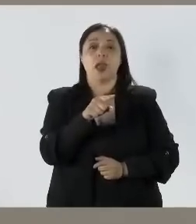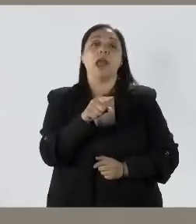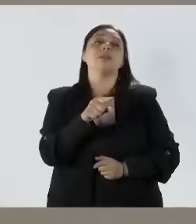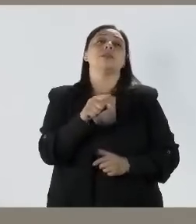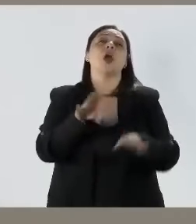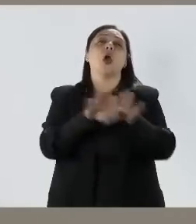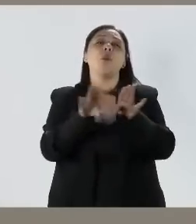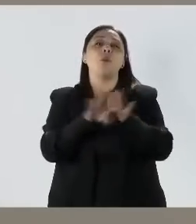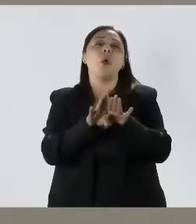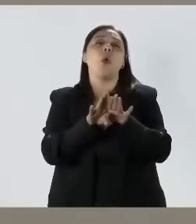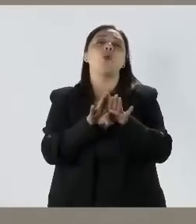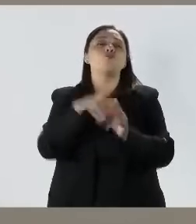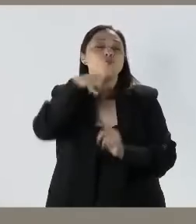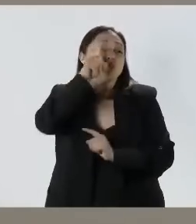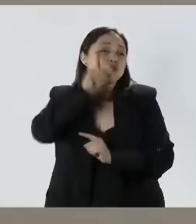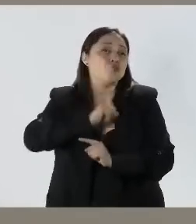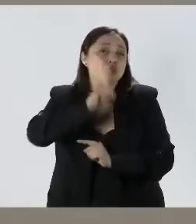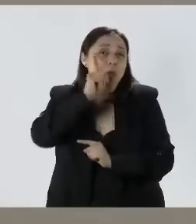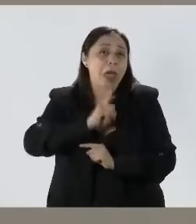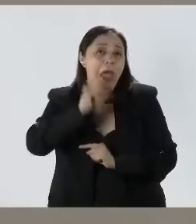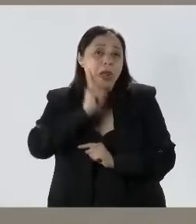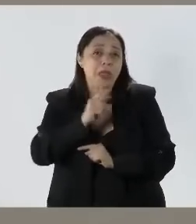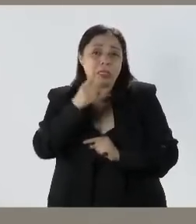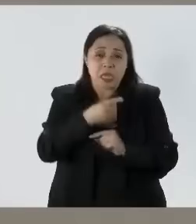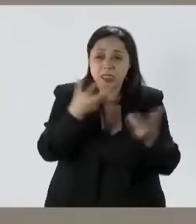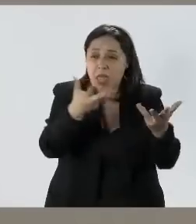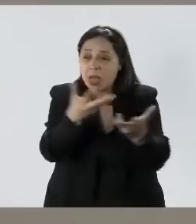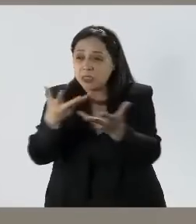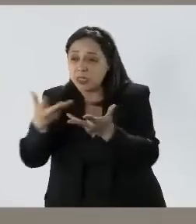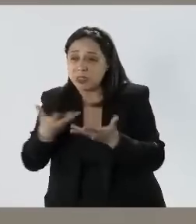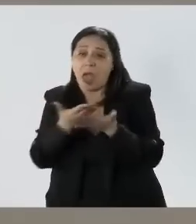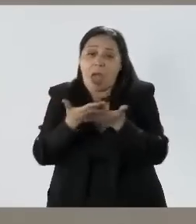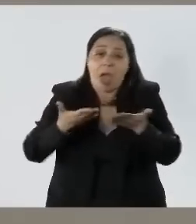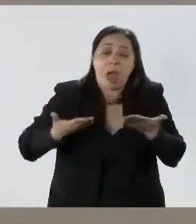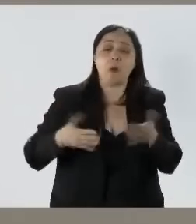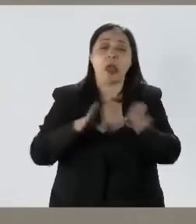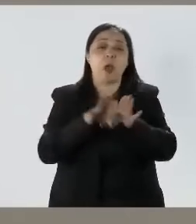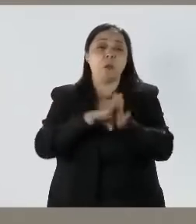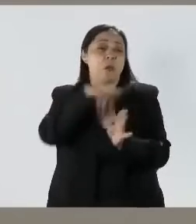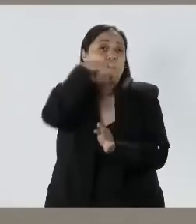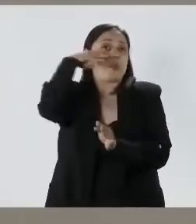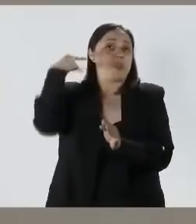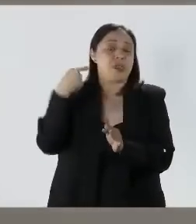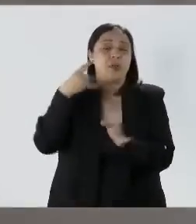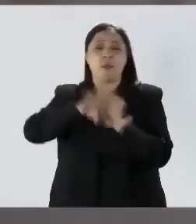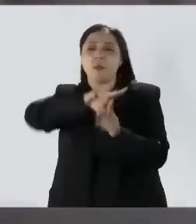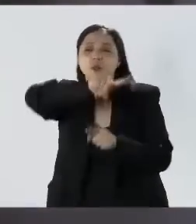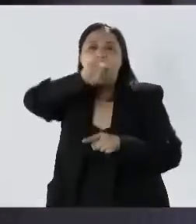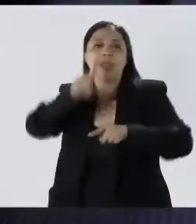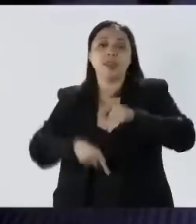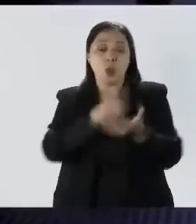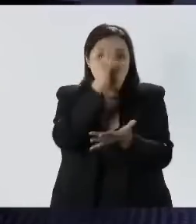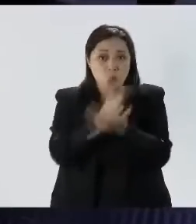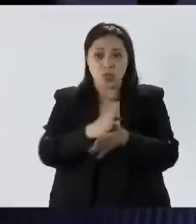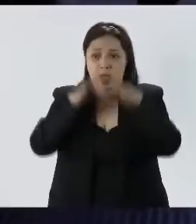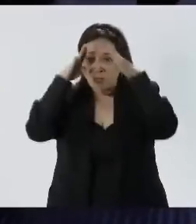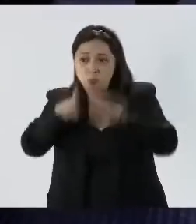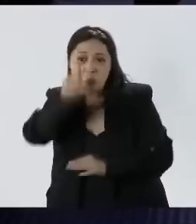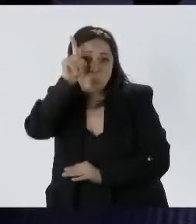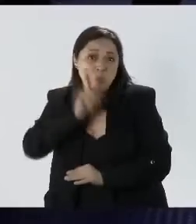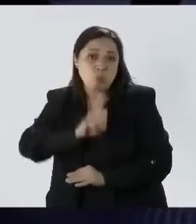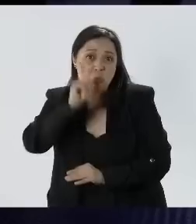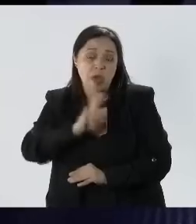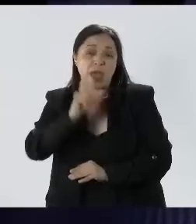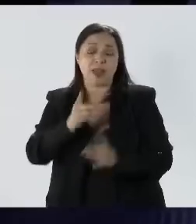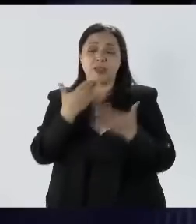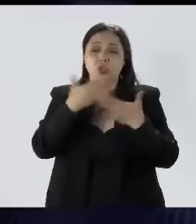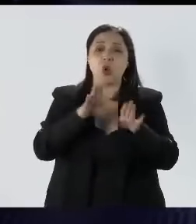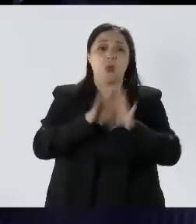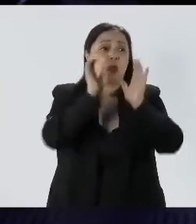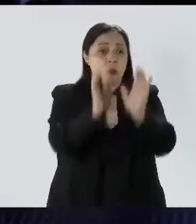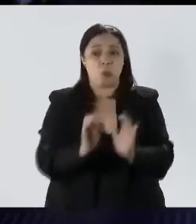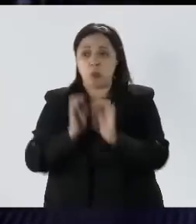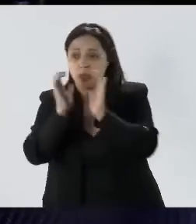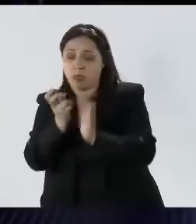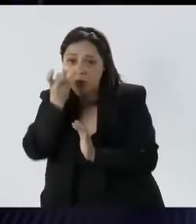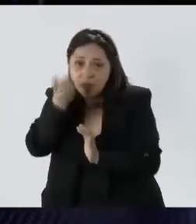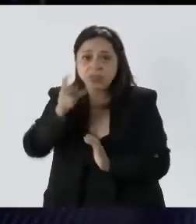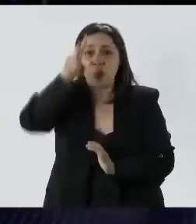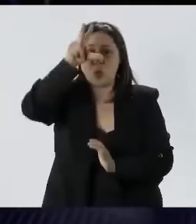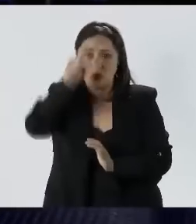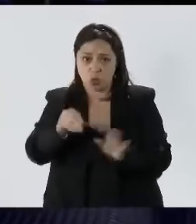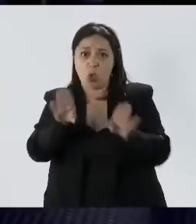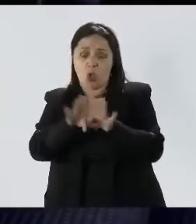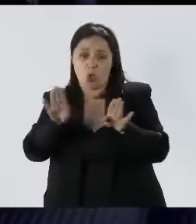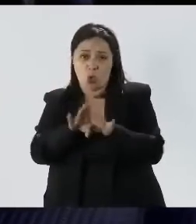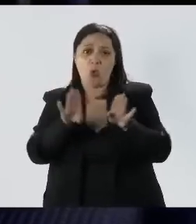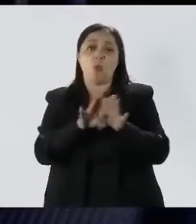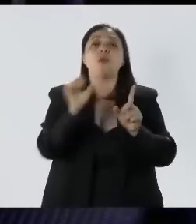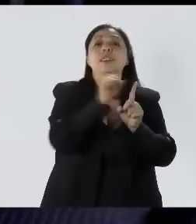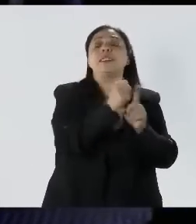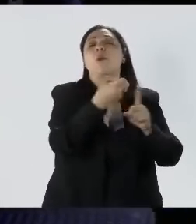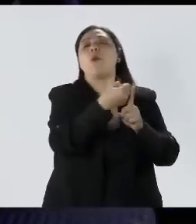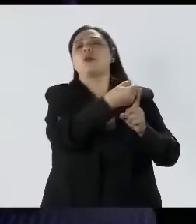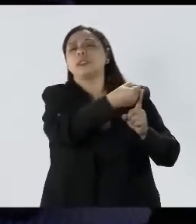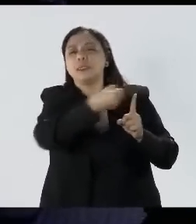de las mujeres mediante la desfinanciamiento